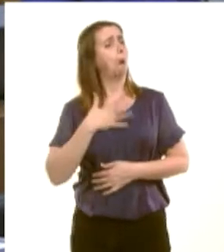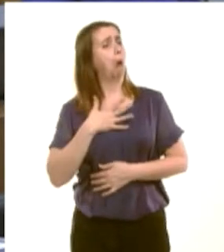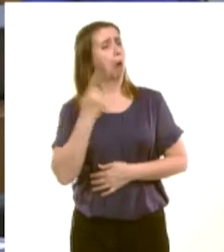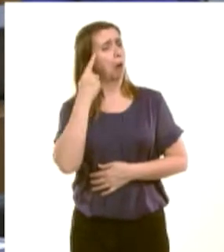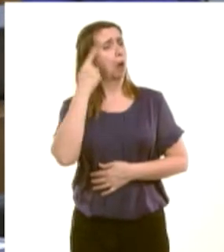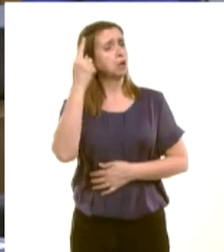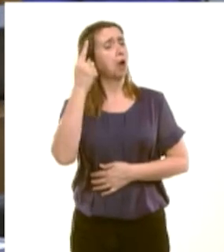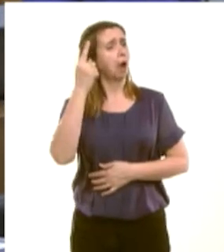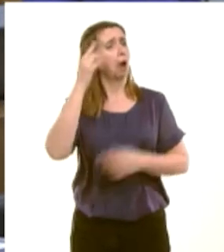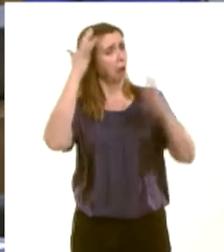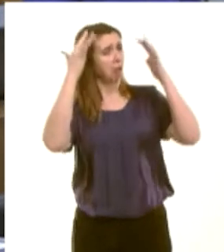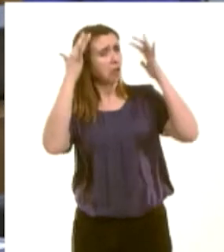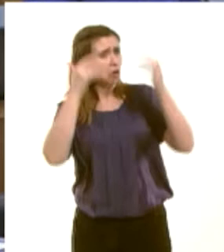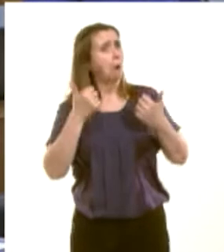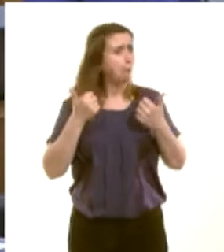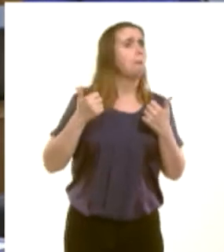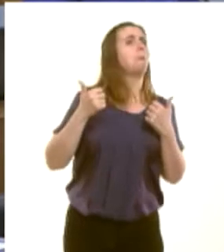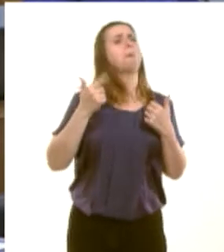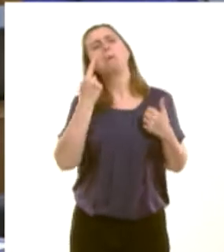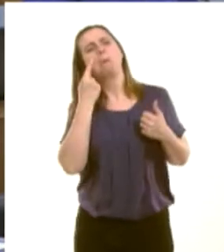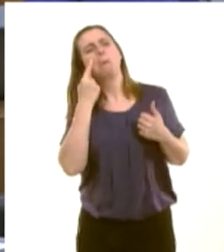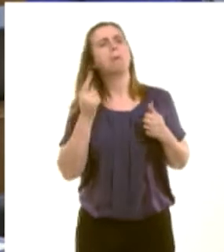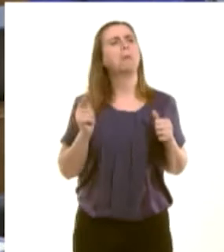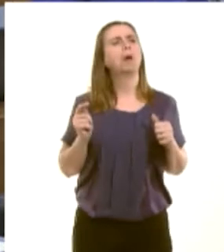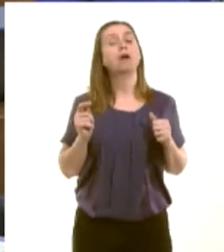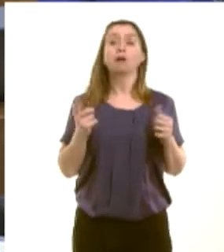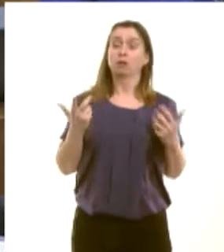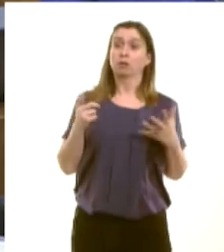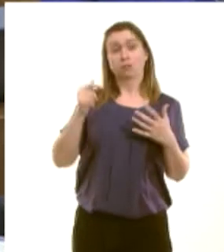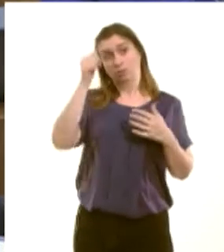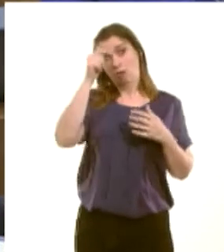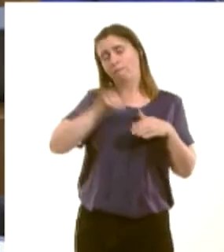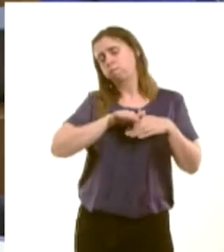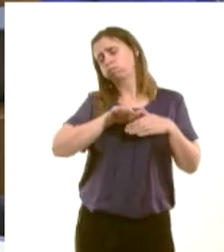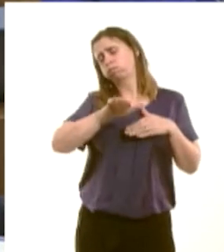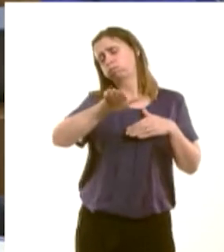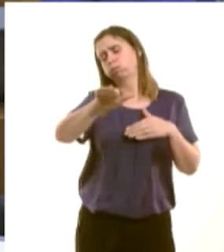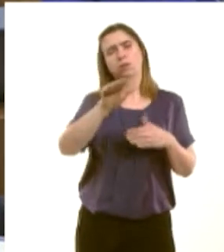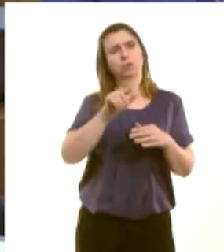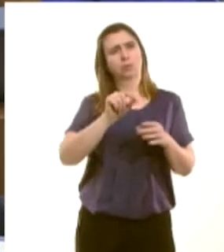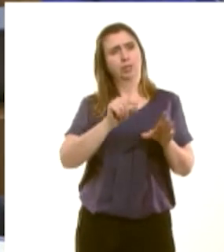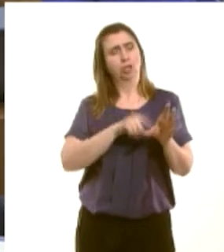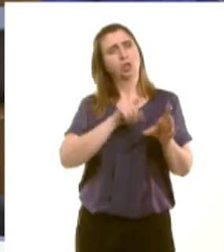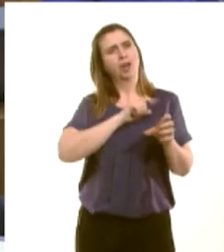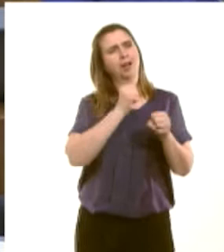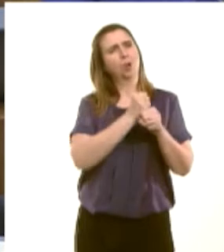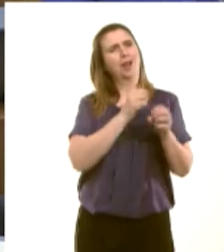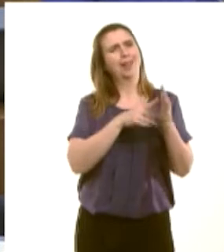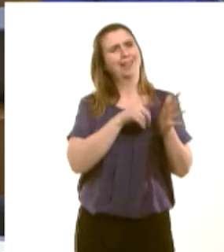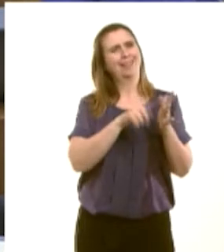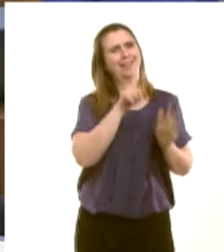y Gwili, ond mae hynnyín golygu o leiaf bod y trac yna, ond nid ywír trac yna iír gorllewin